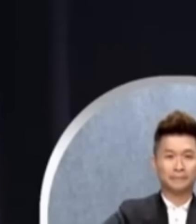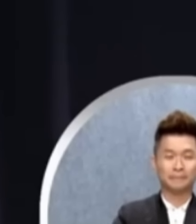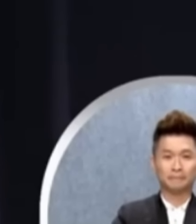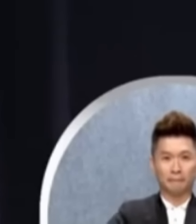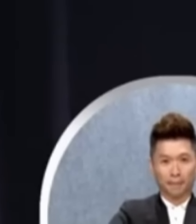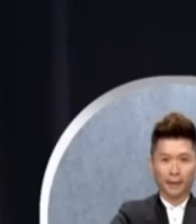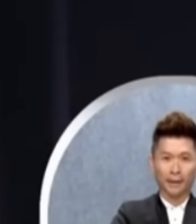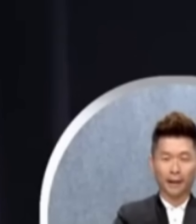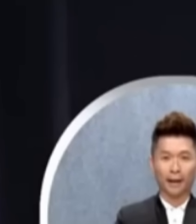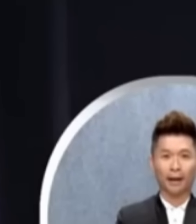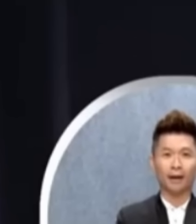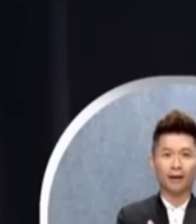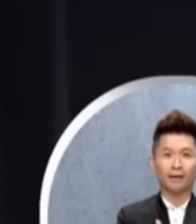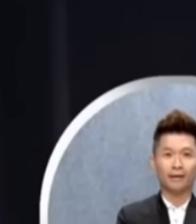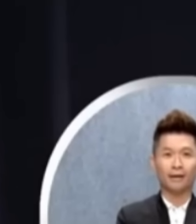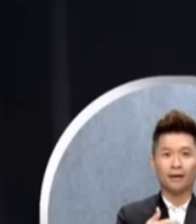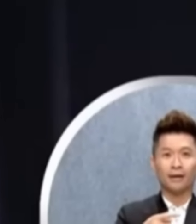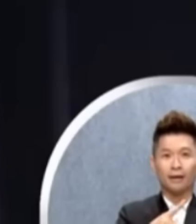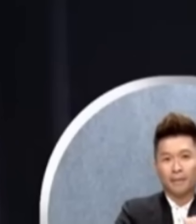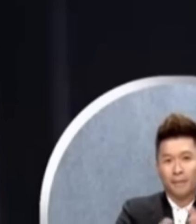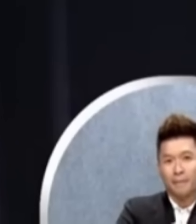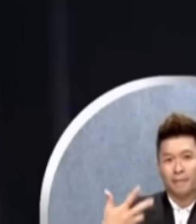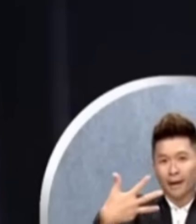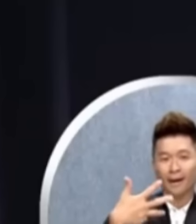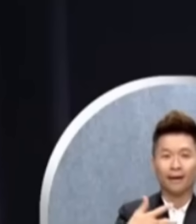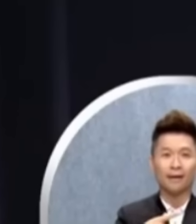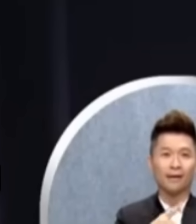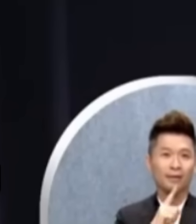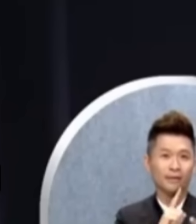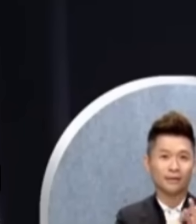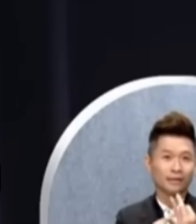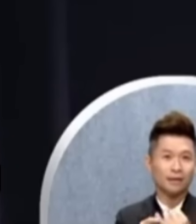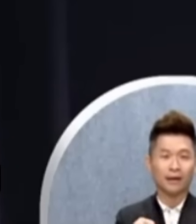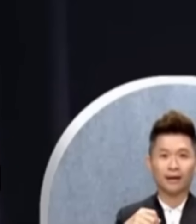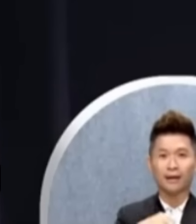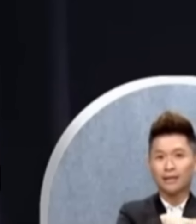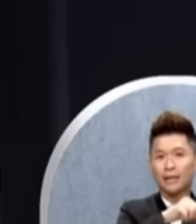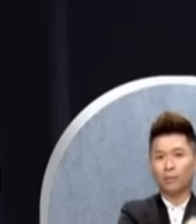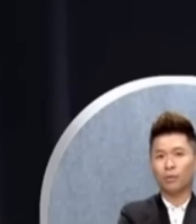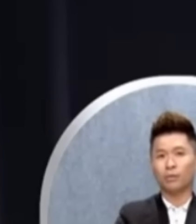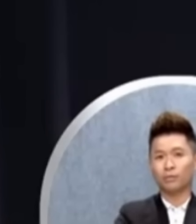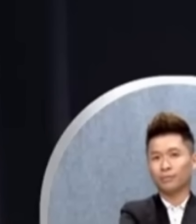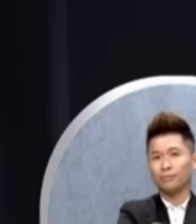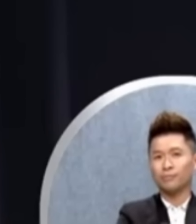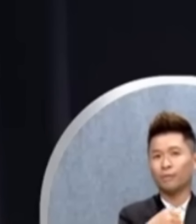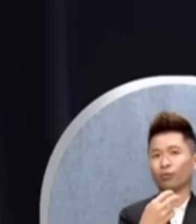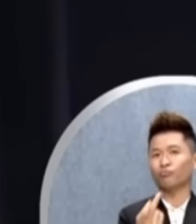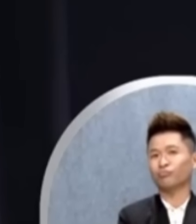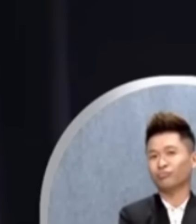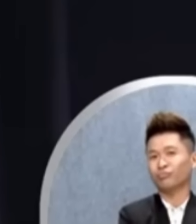梅蘭菊竹 又開槓 看新加坡 大陸人打麻將真無聊 臺灣麻將好玩